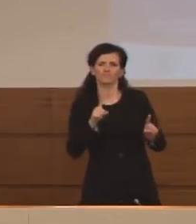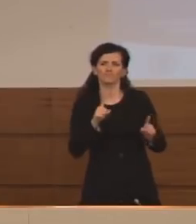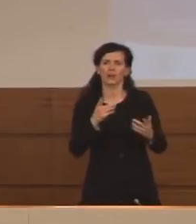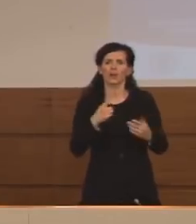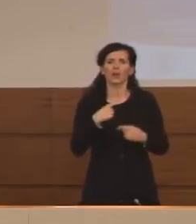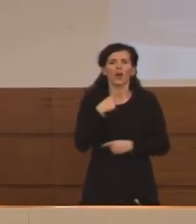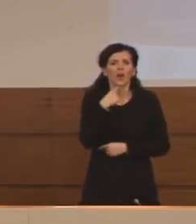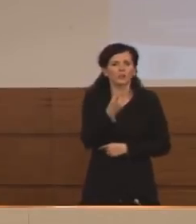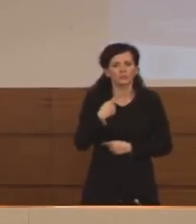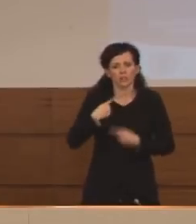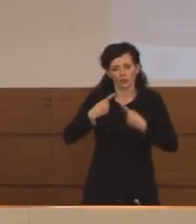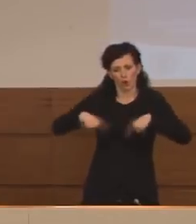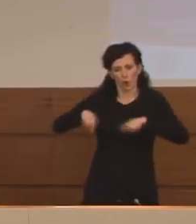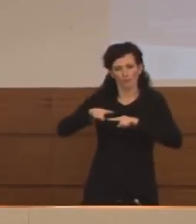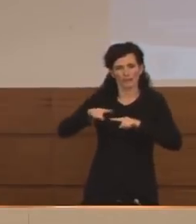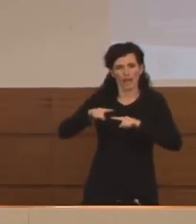Non era una rsiposta evasiva.